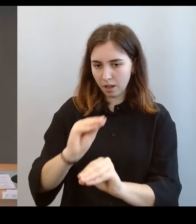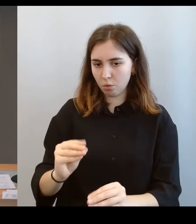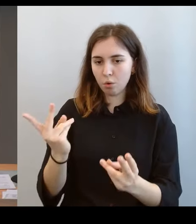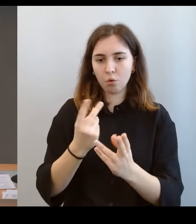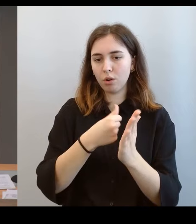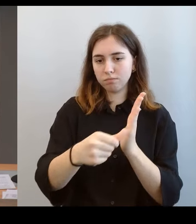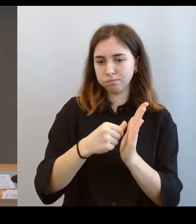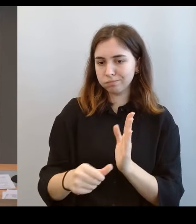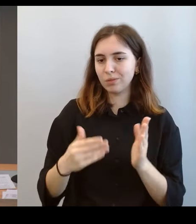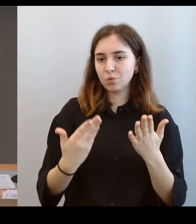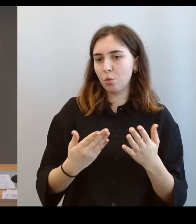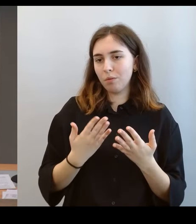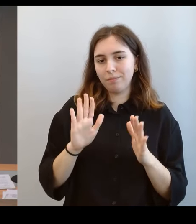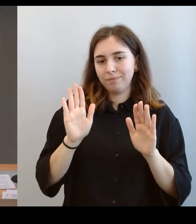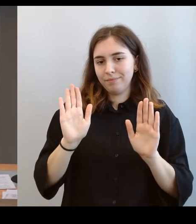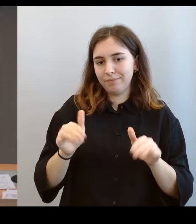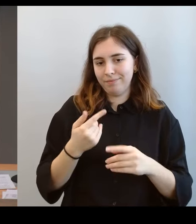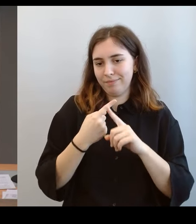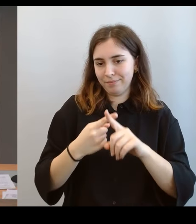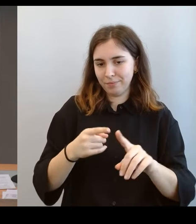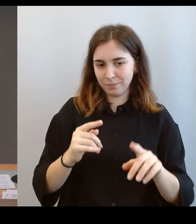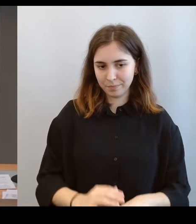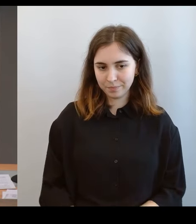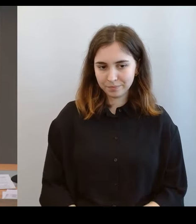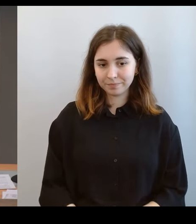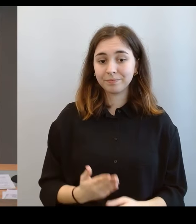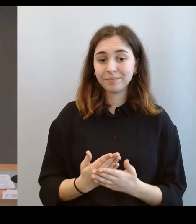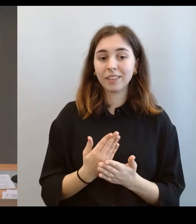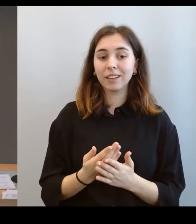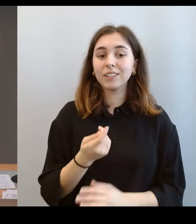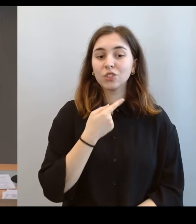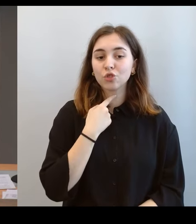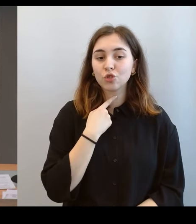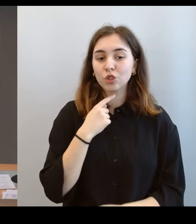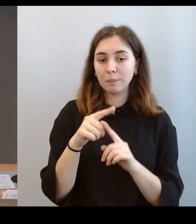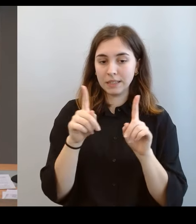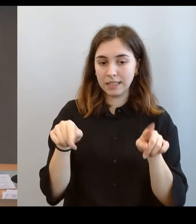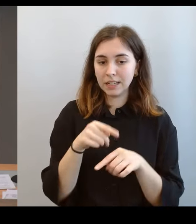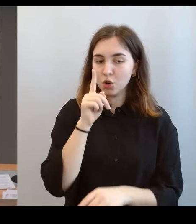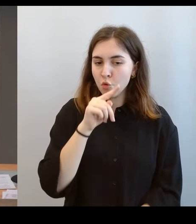Die Stimmzettel dürfen nur in den Wahlkabinen und nur mit den darin bereitgestellten Stiften ausgefüllt werden.